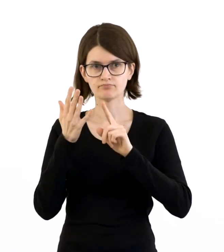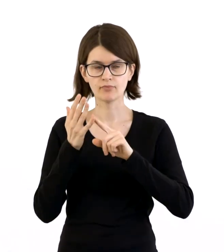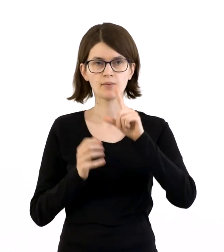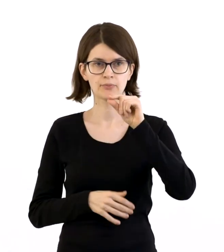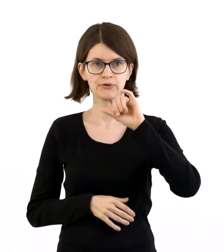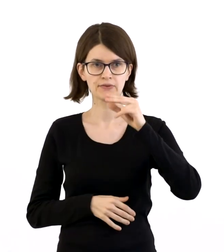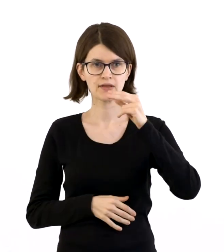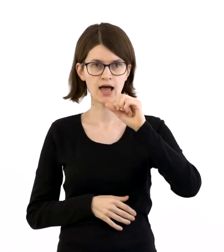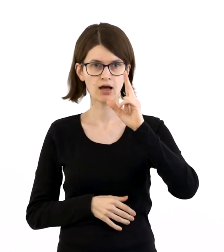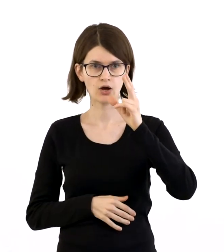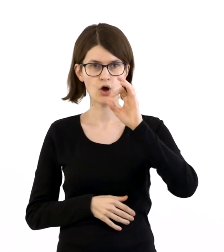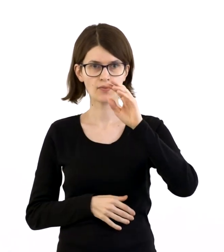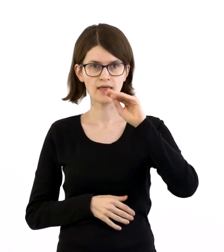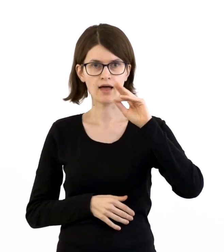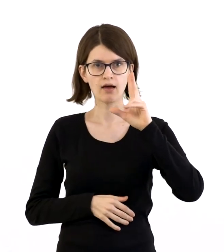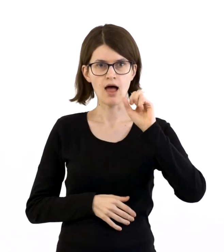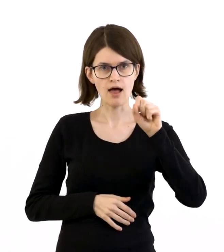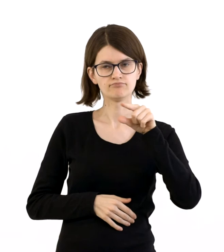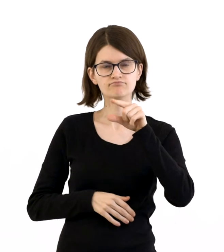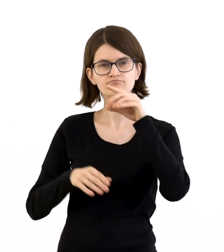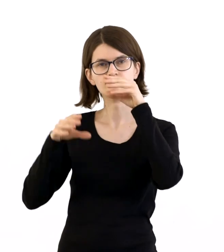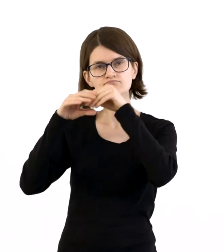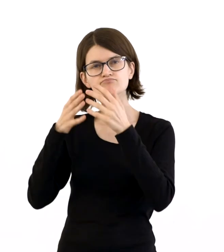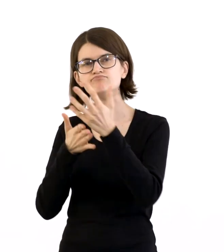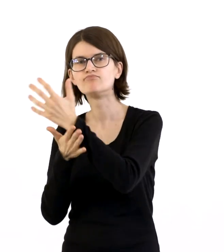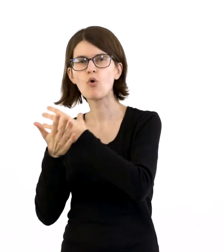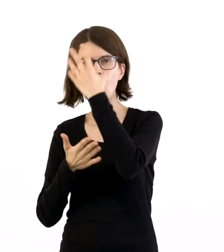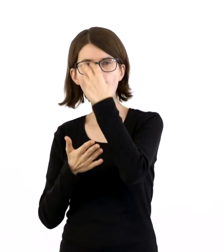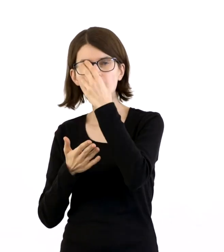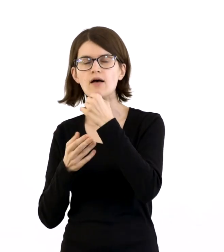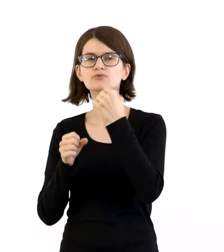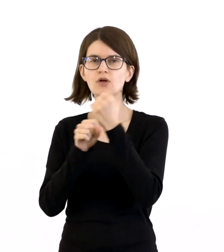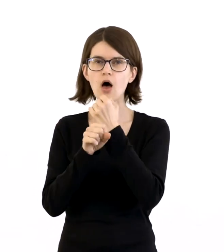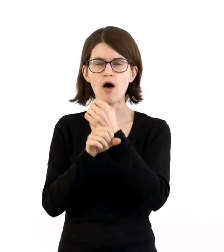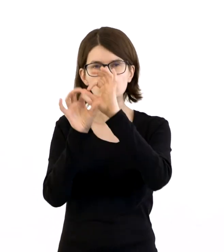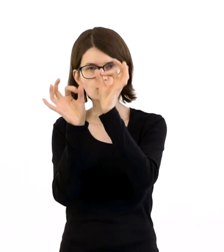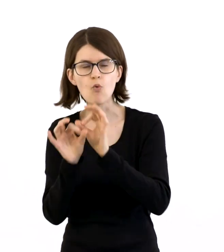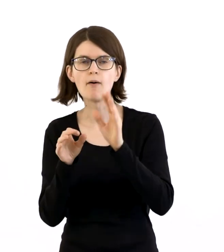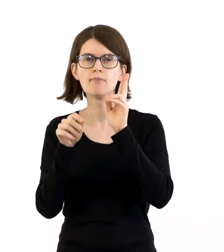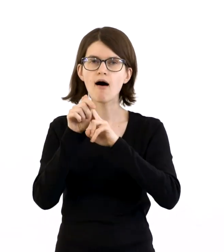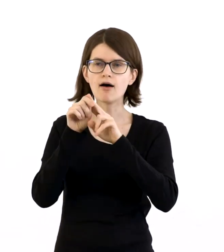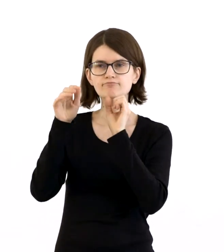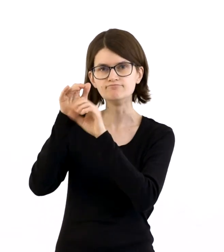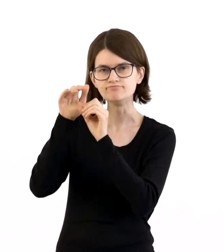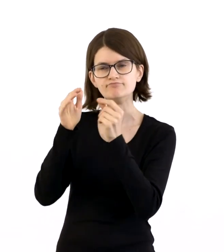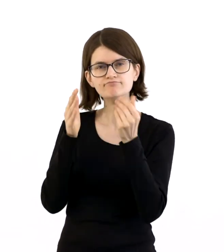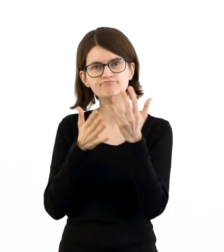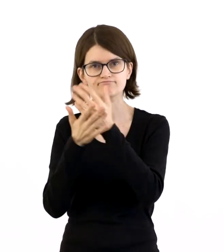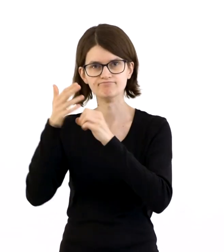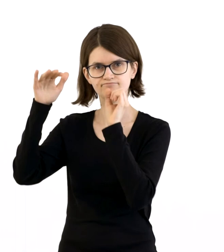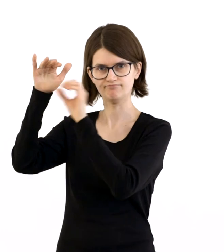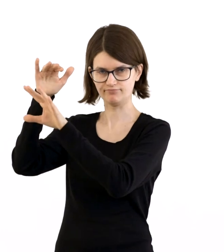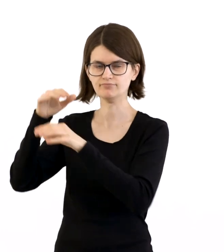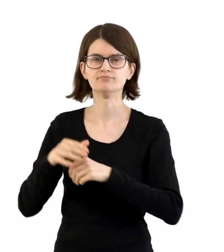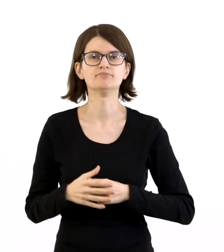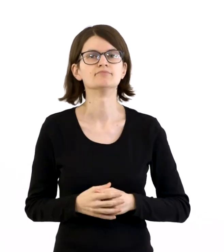Pinakoteka – zbiór obrazów, dzieł sztuki, magazyn, skarbiec.